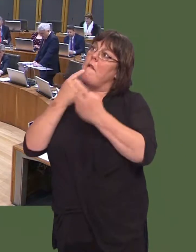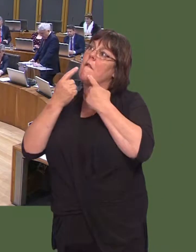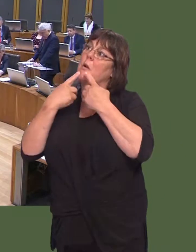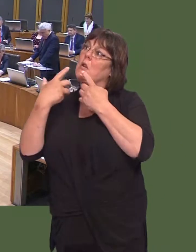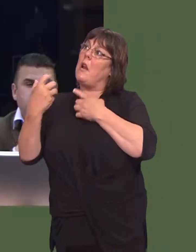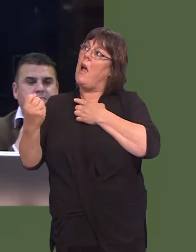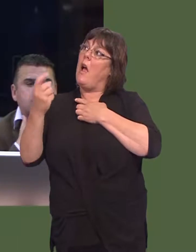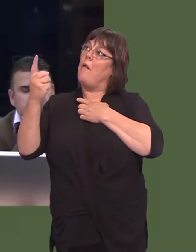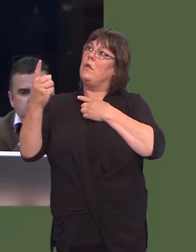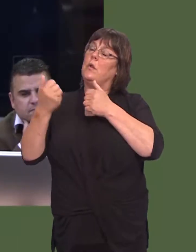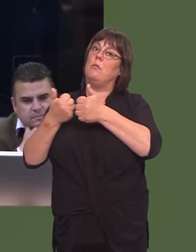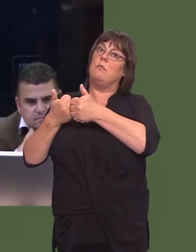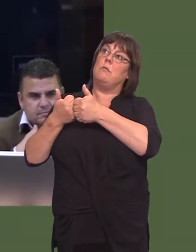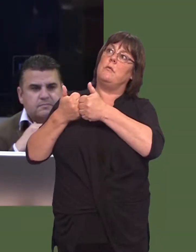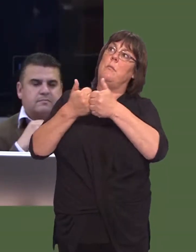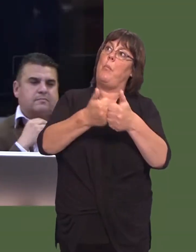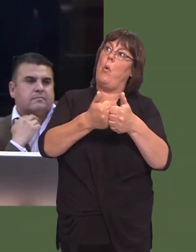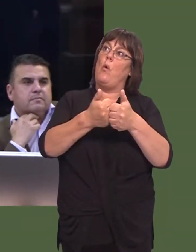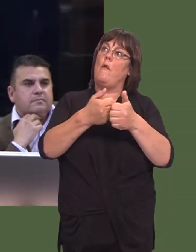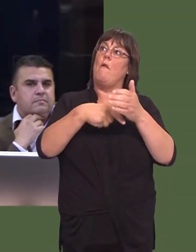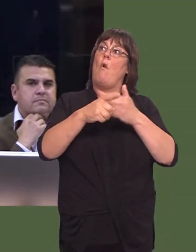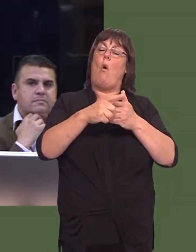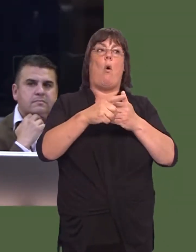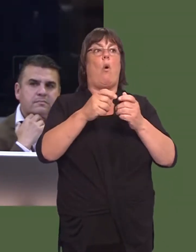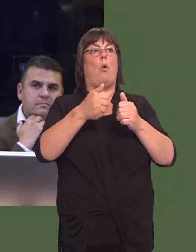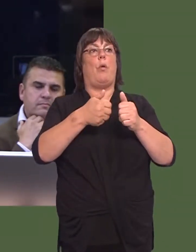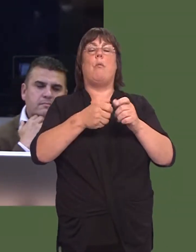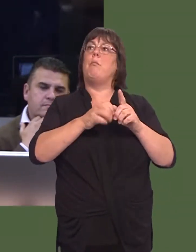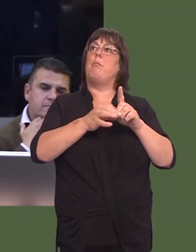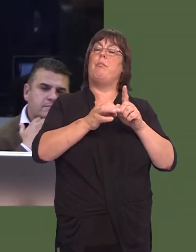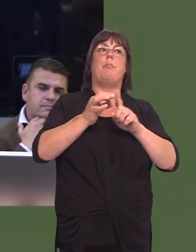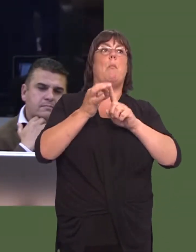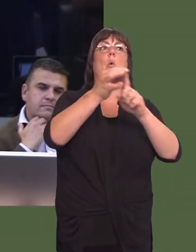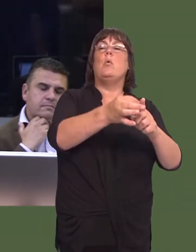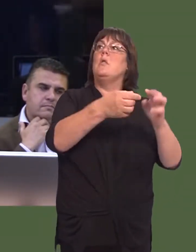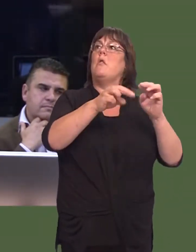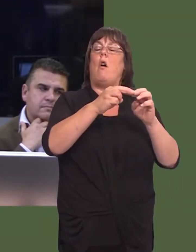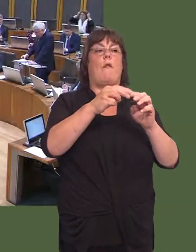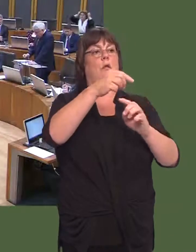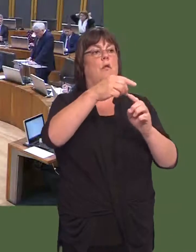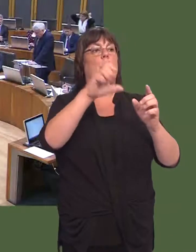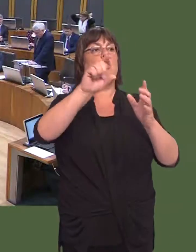ynghylch darparuír cymorth ariannol y gwnaeth hyrwyddwyr Cylchffordd Cymru gais amdano? OAQ(5)0636(FM) Carwyn Jones: We are awaiting some reports